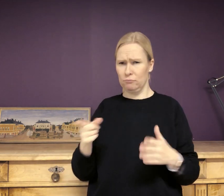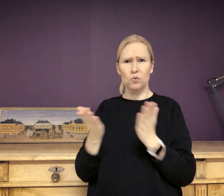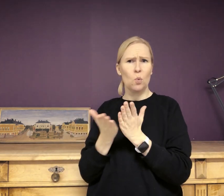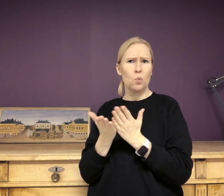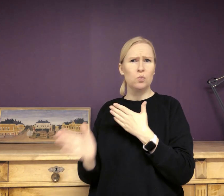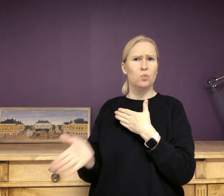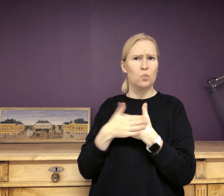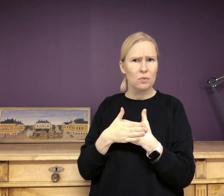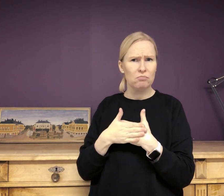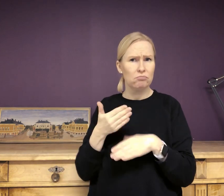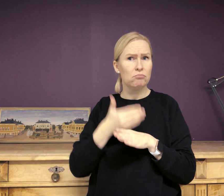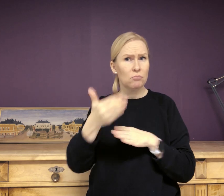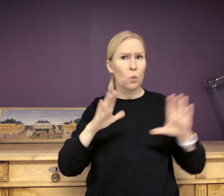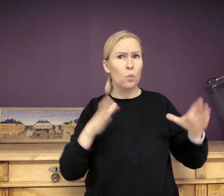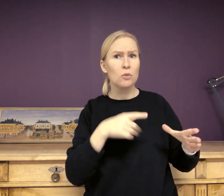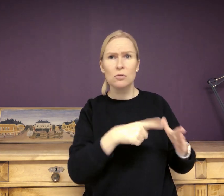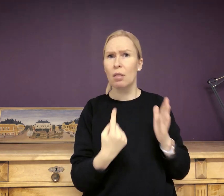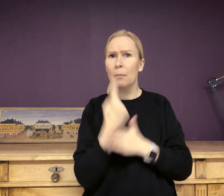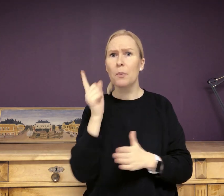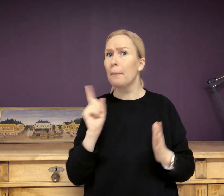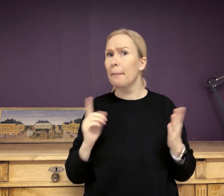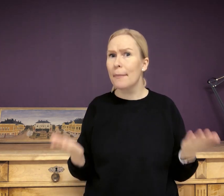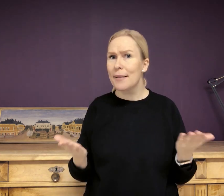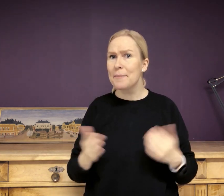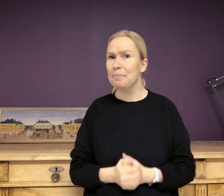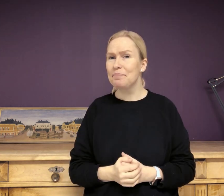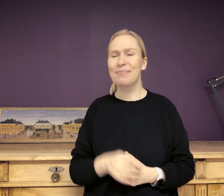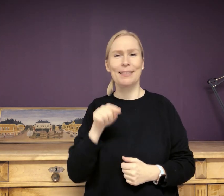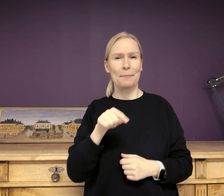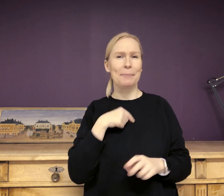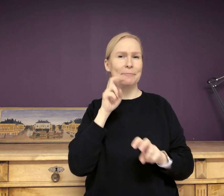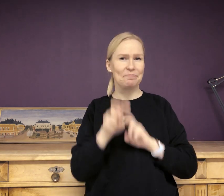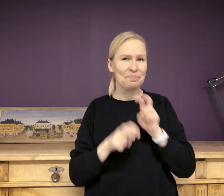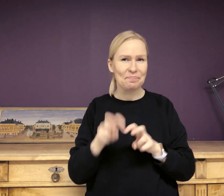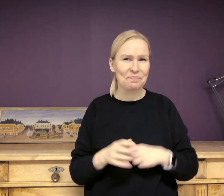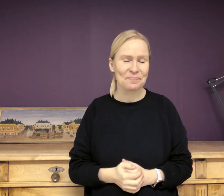Entä millainen vaikutus koulun sulkemisella on ollut yhteisön kannalta?